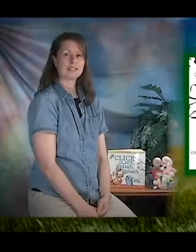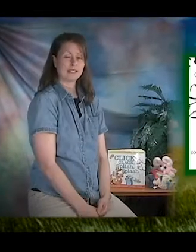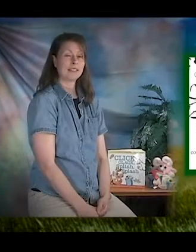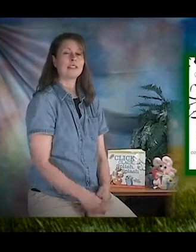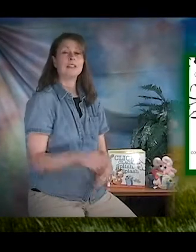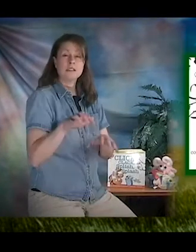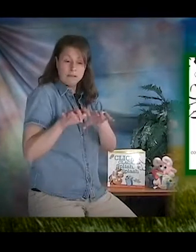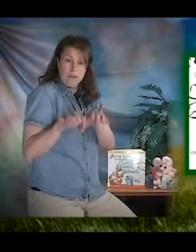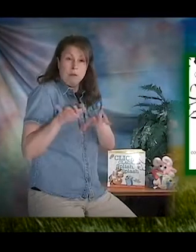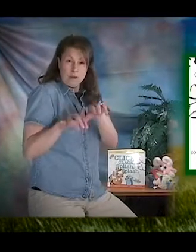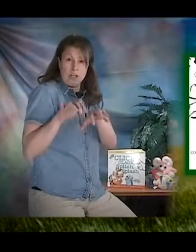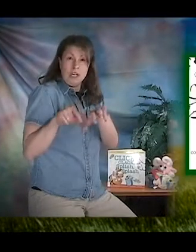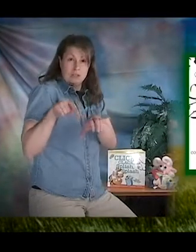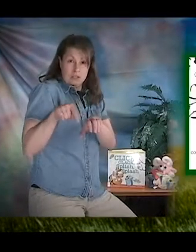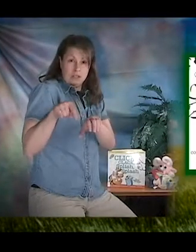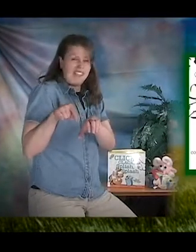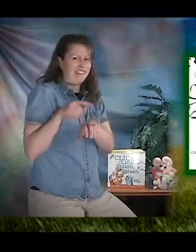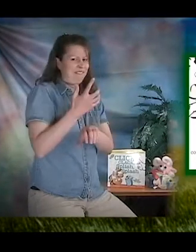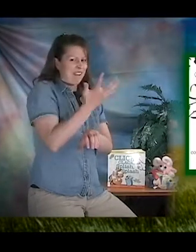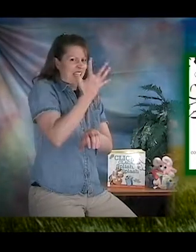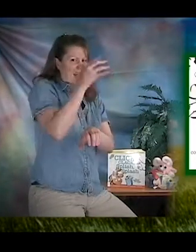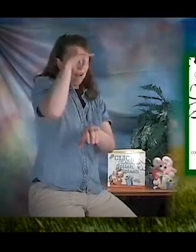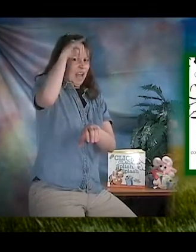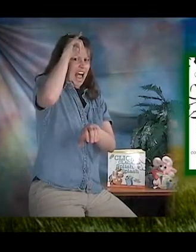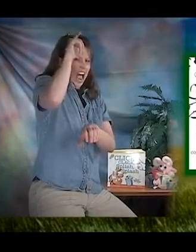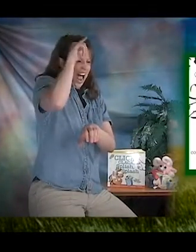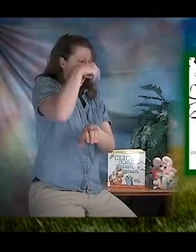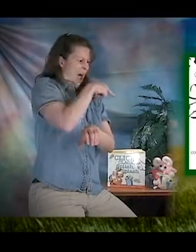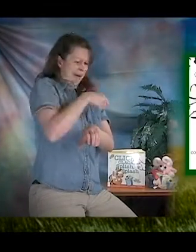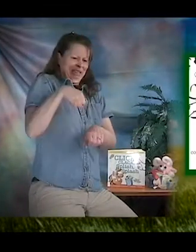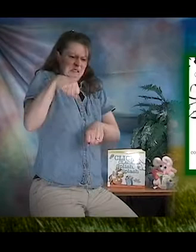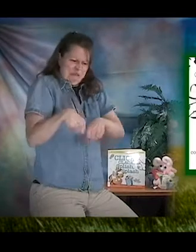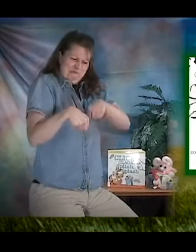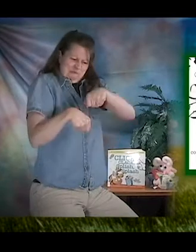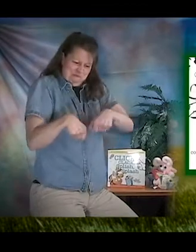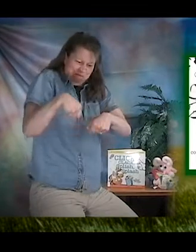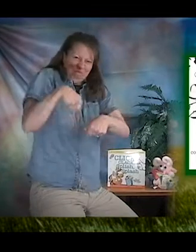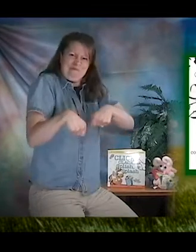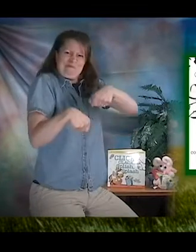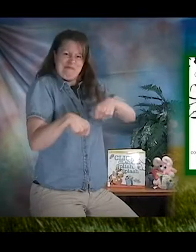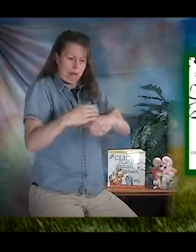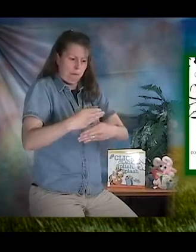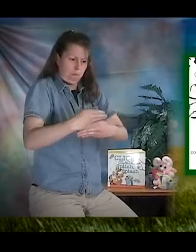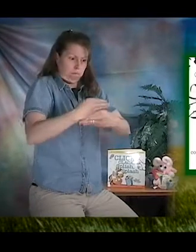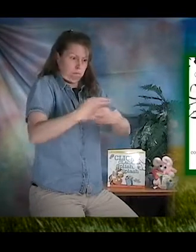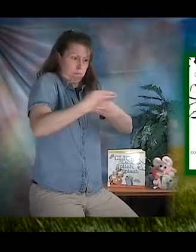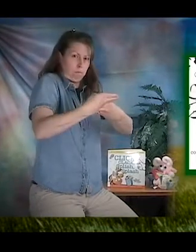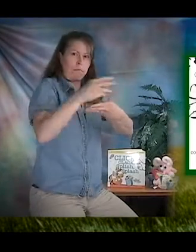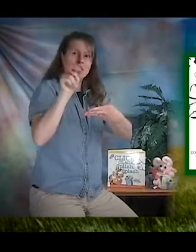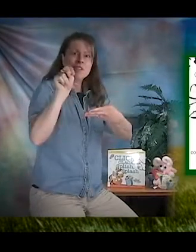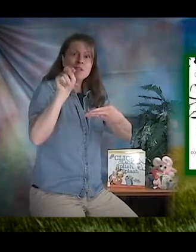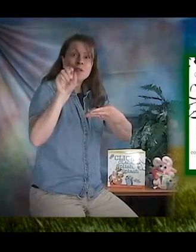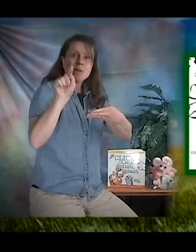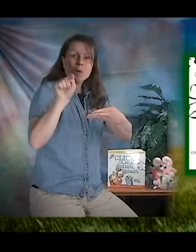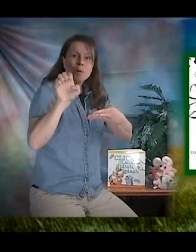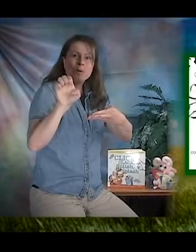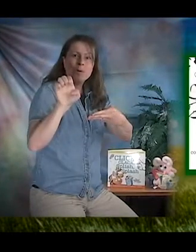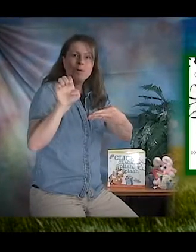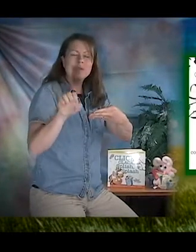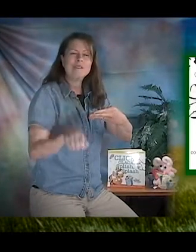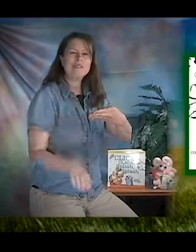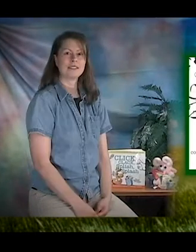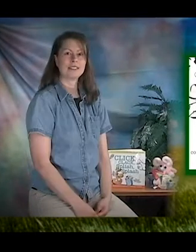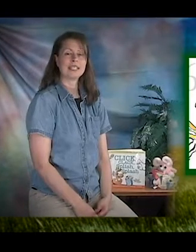Cinco vacas escriben una nota.